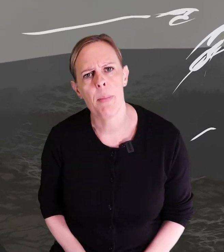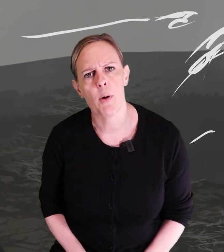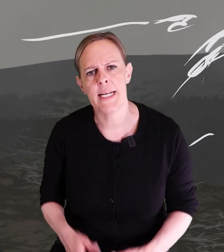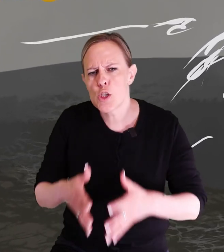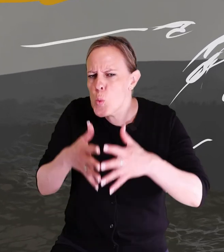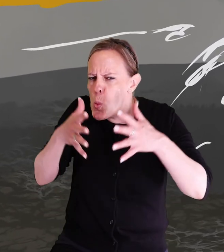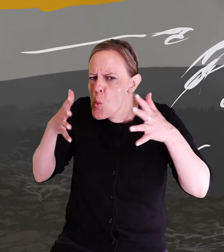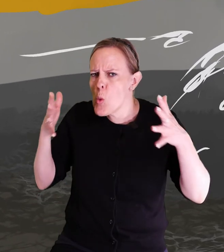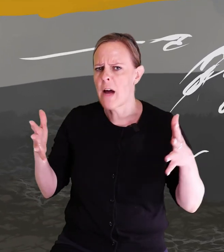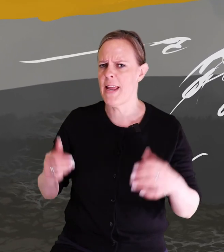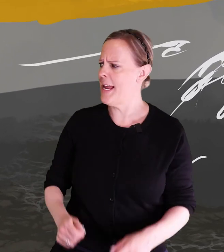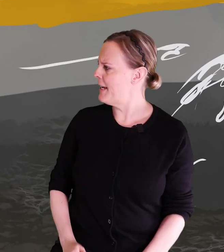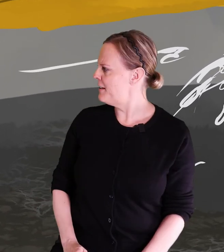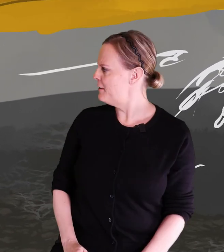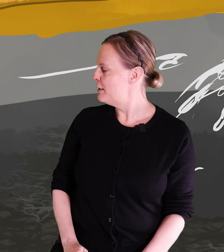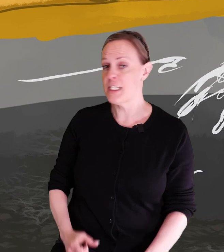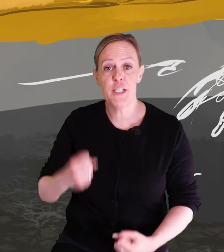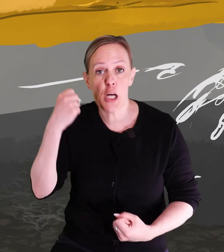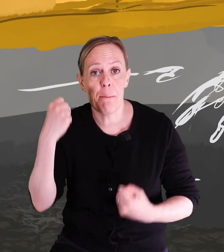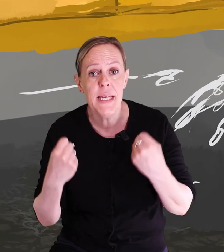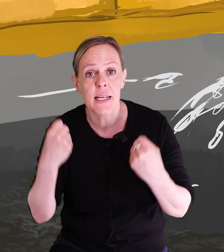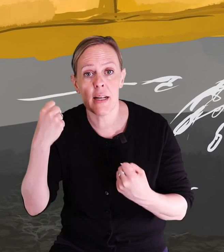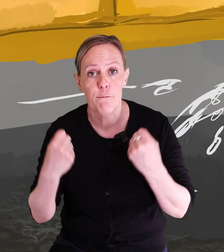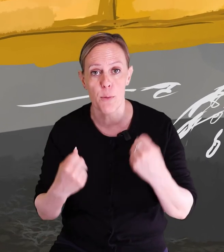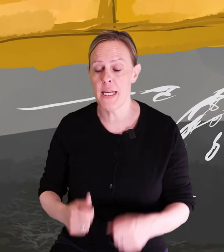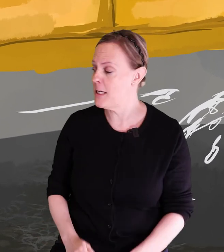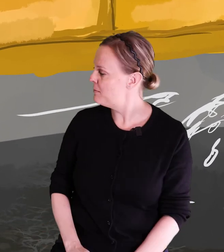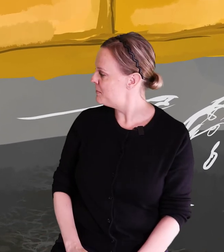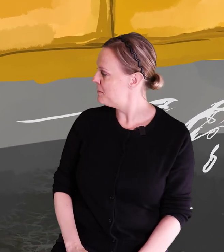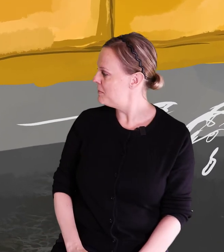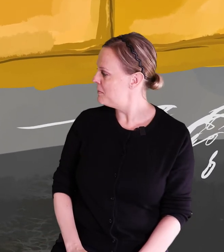uppe på den stora vägen svischar bilarna förbi